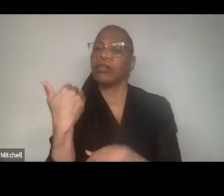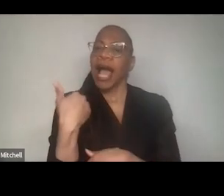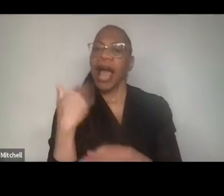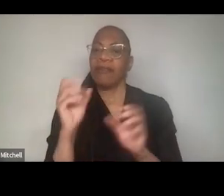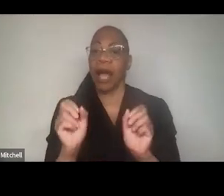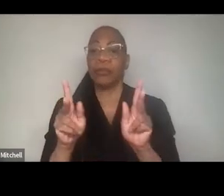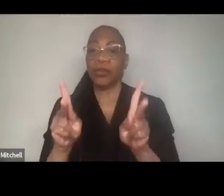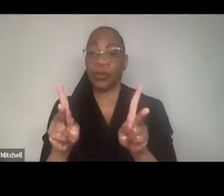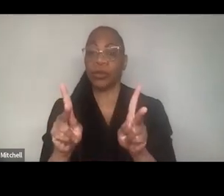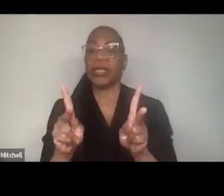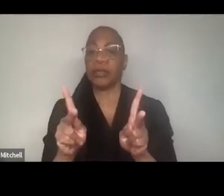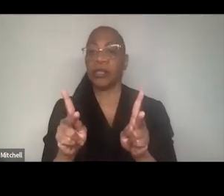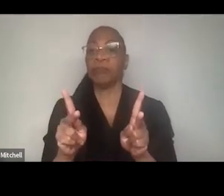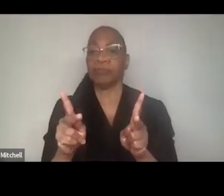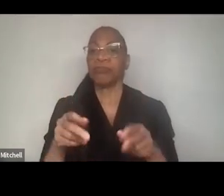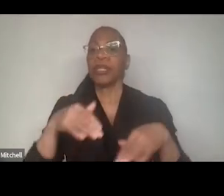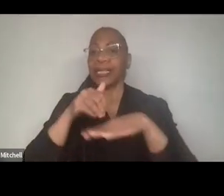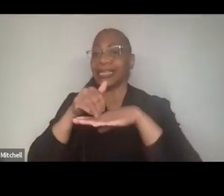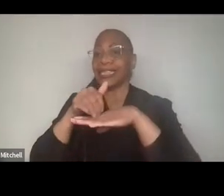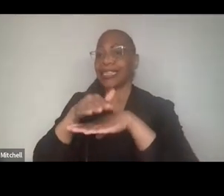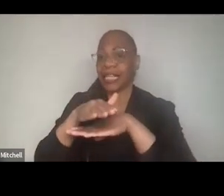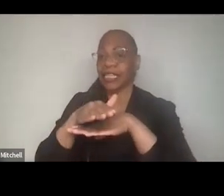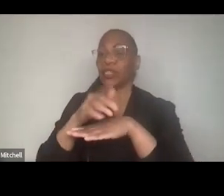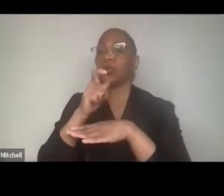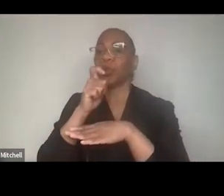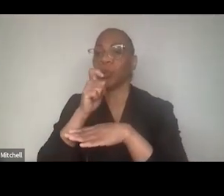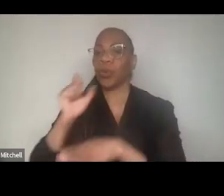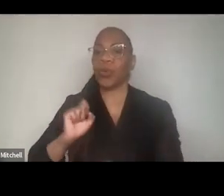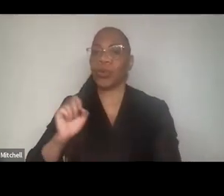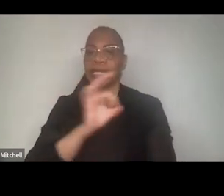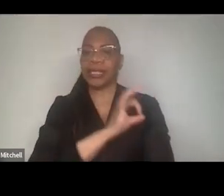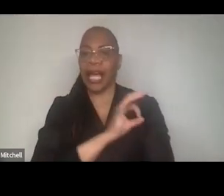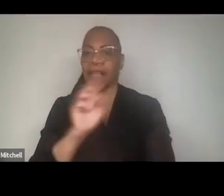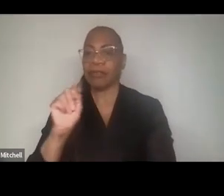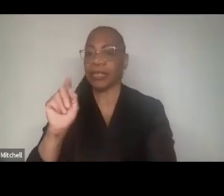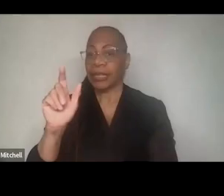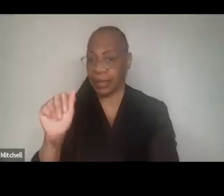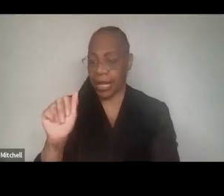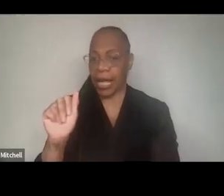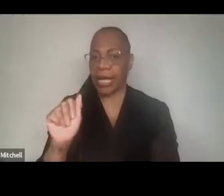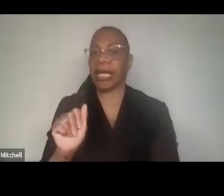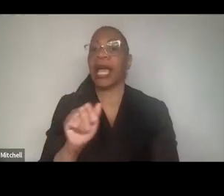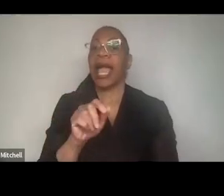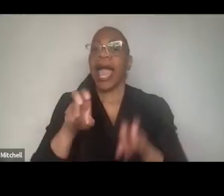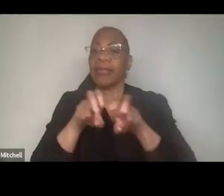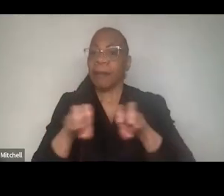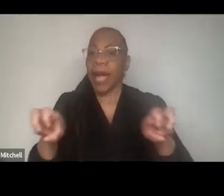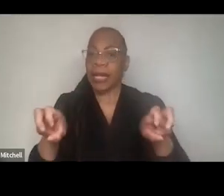de preguntar al personal del centro de asistencia técnica así como a los panelistas. Entonces, debido a que tenemos tanto contenido